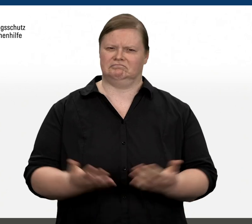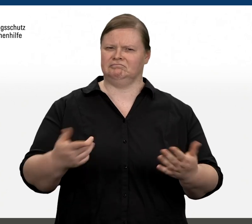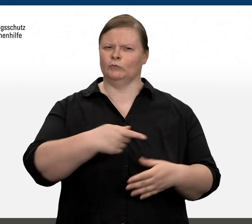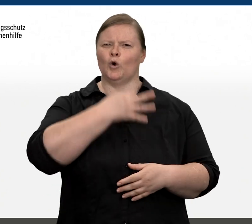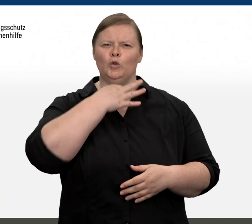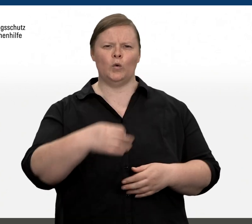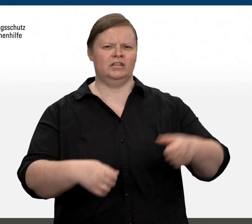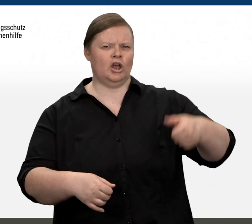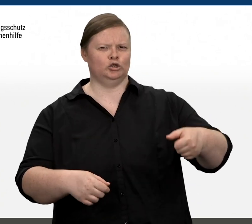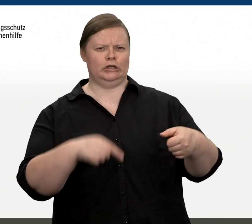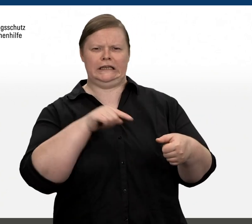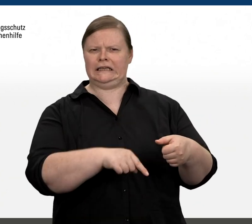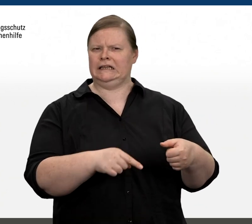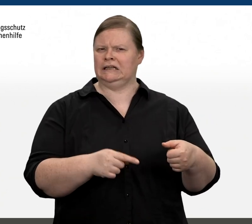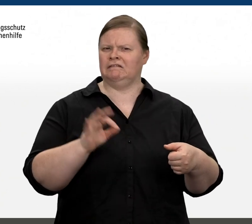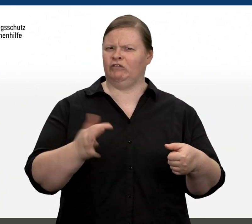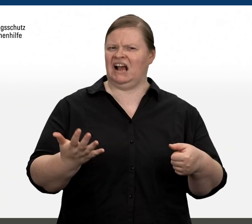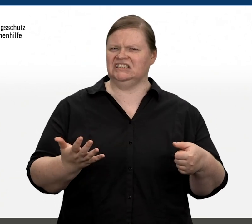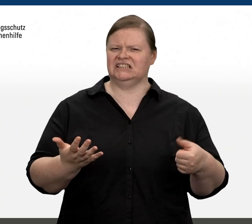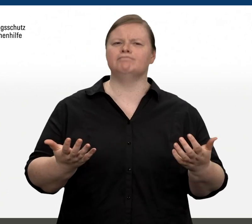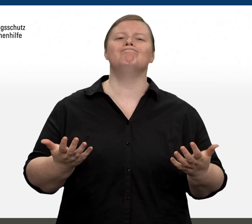Das Notgepäck soll helfen,